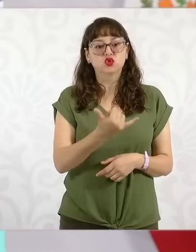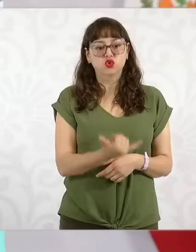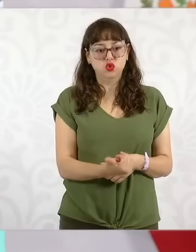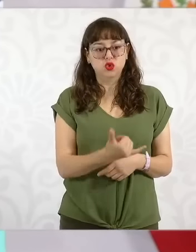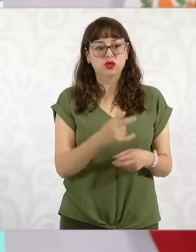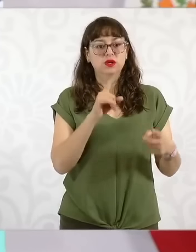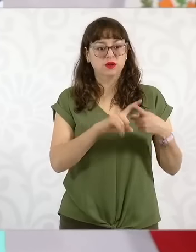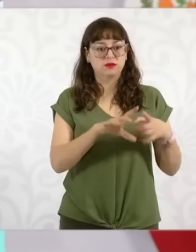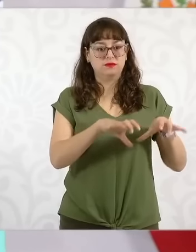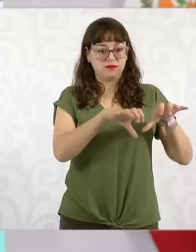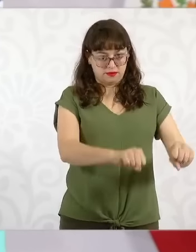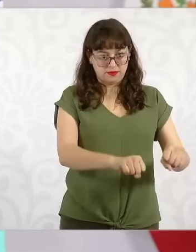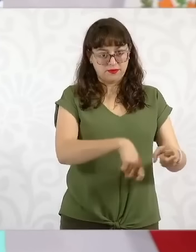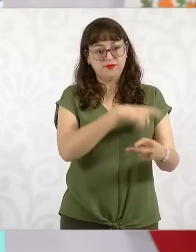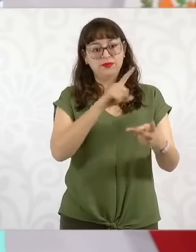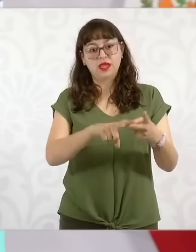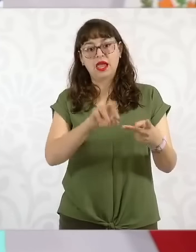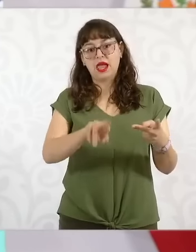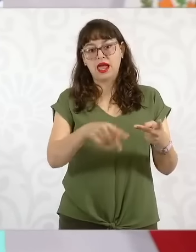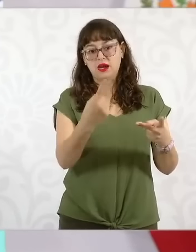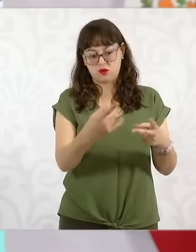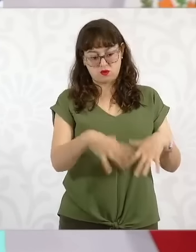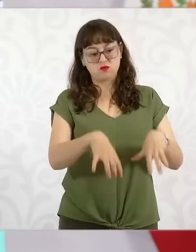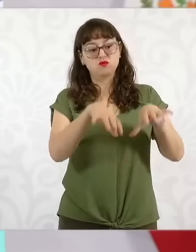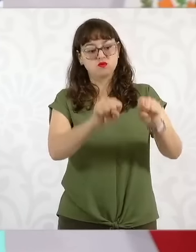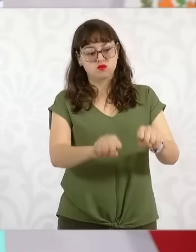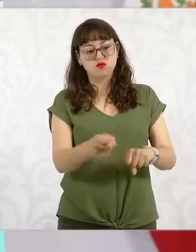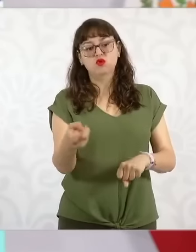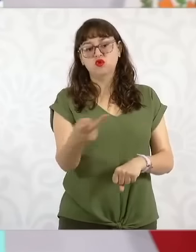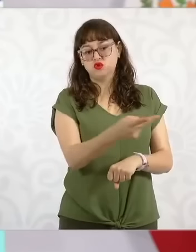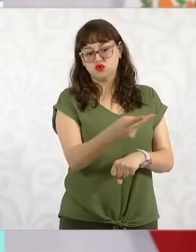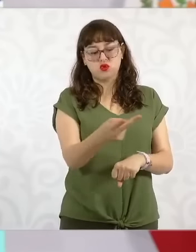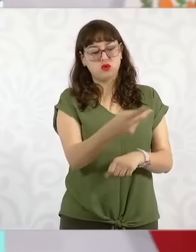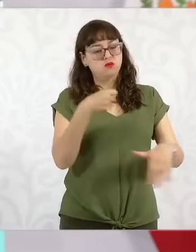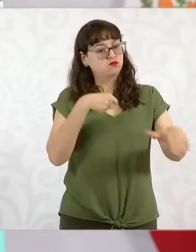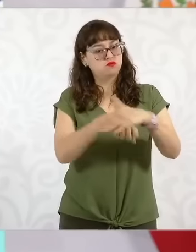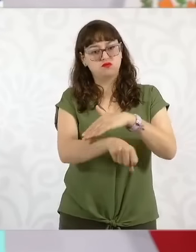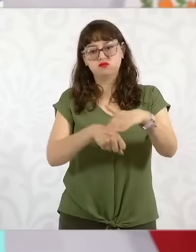alias el R1, quien cuenta con orden de aprensión por el delito de homicidio. En estas acciones se